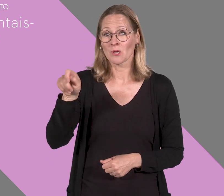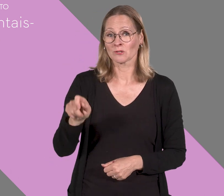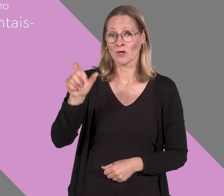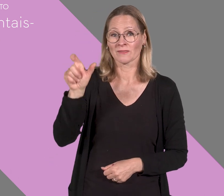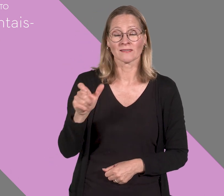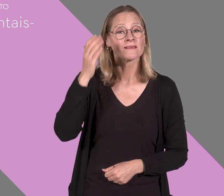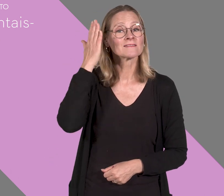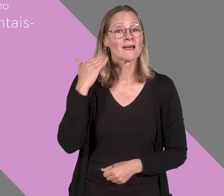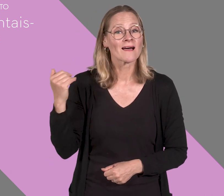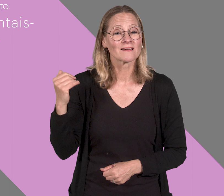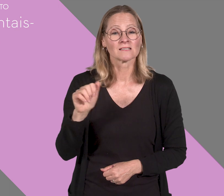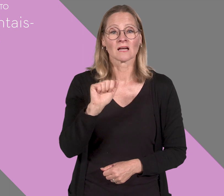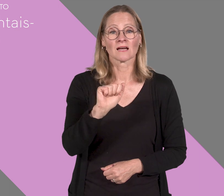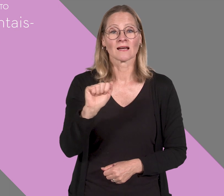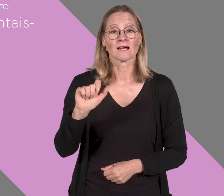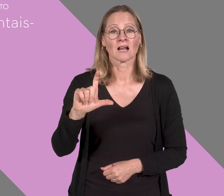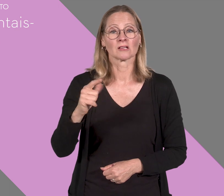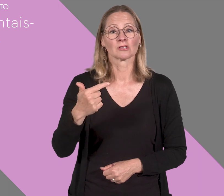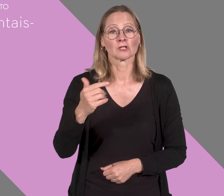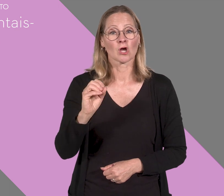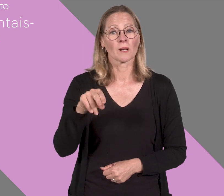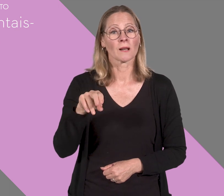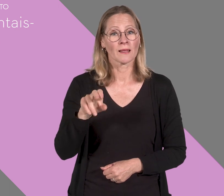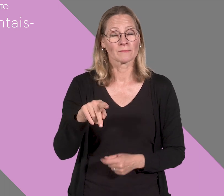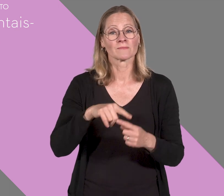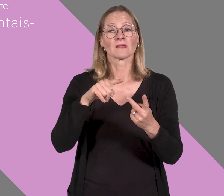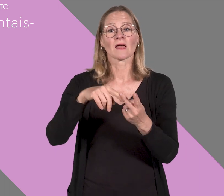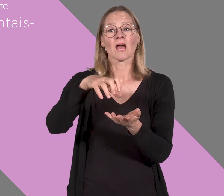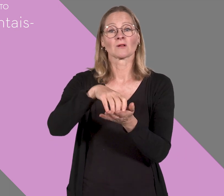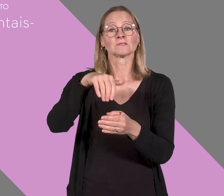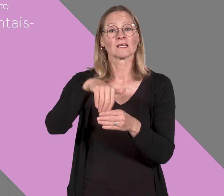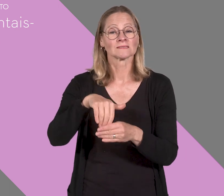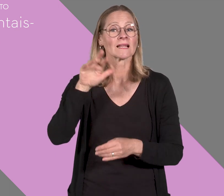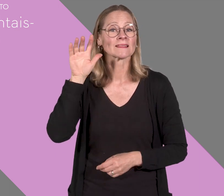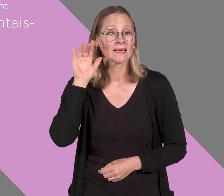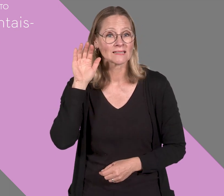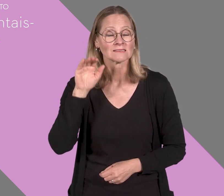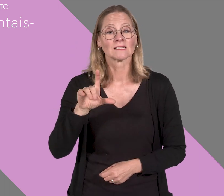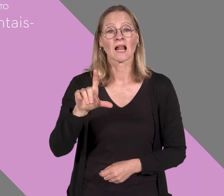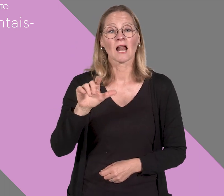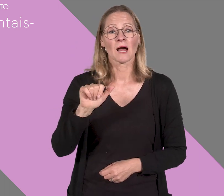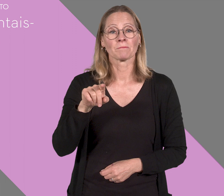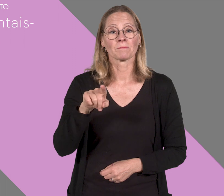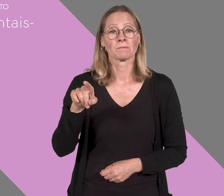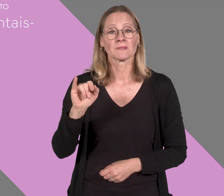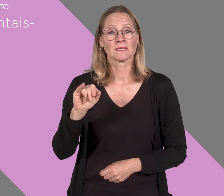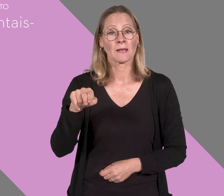Puheenjohtaja Jaana Aaltonen ja hallituksen jäsen Terhi Lappinen -